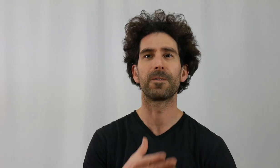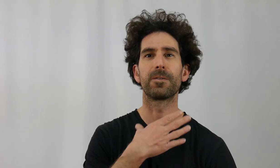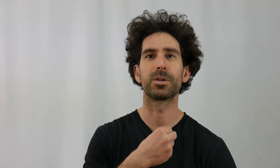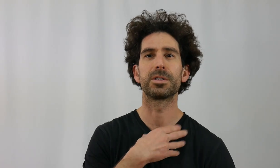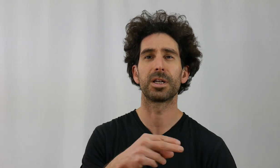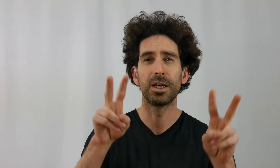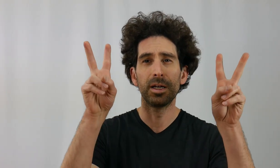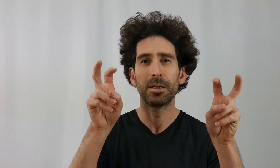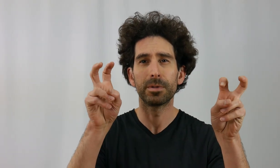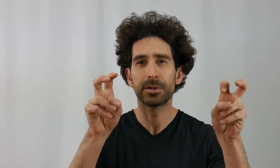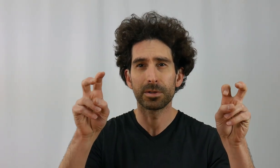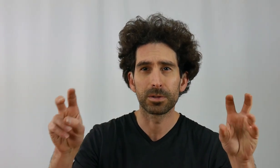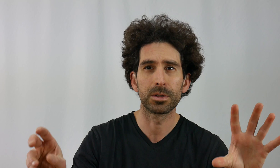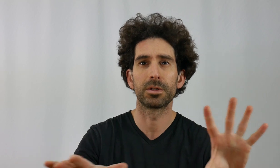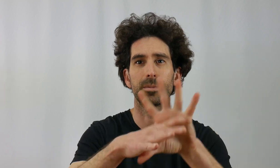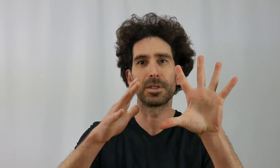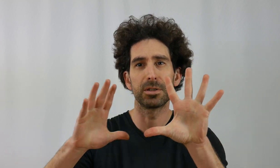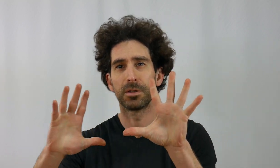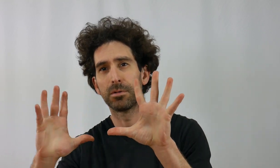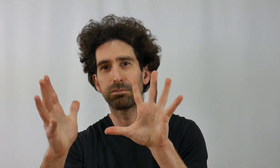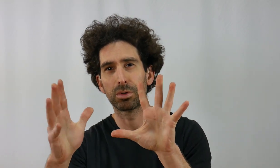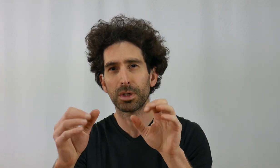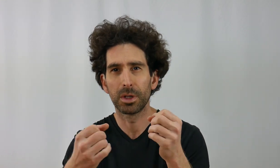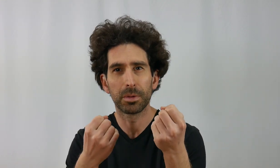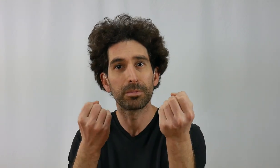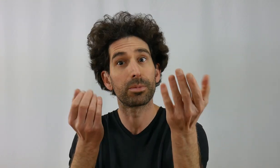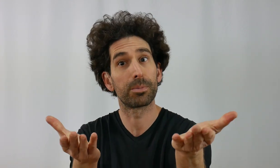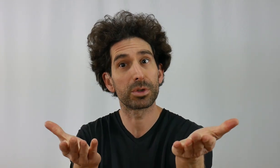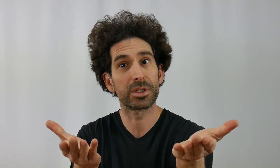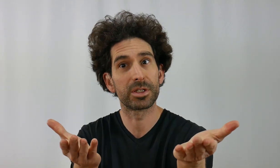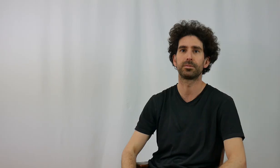Voici ma proposition d'expression imagée en LSF.